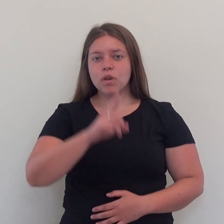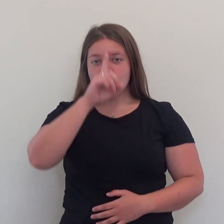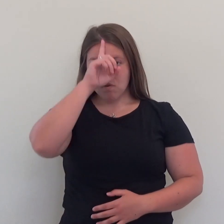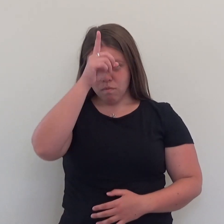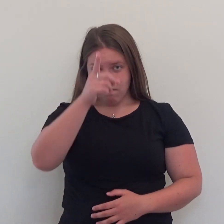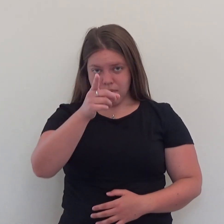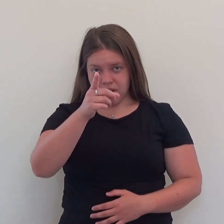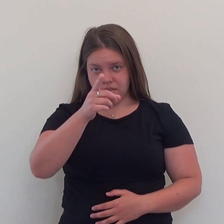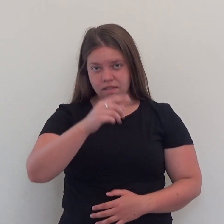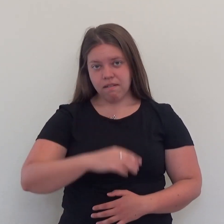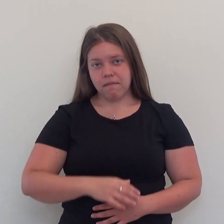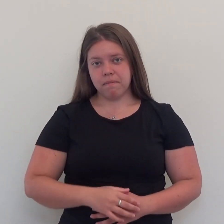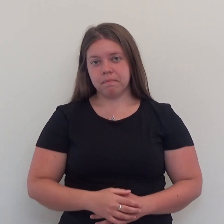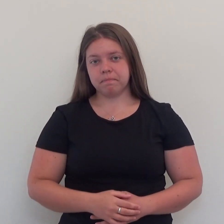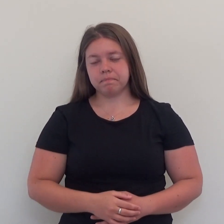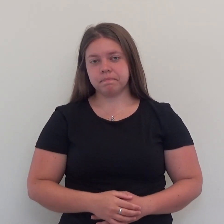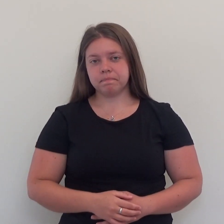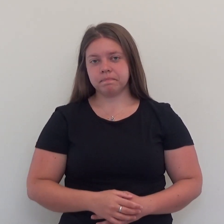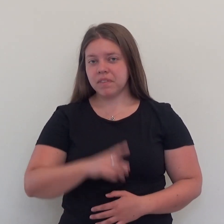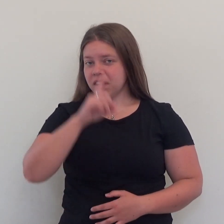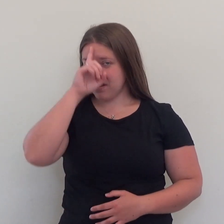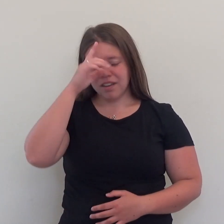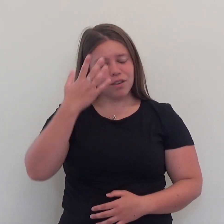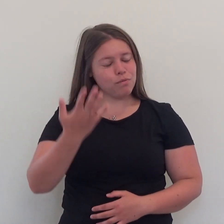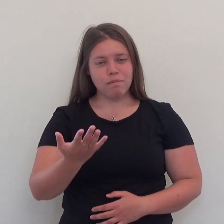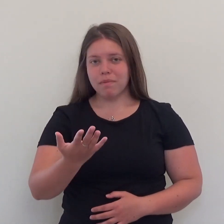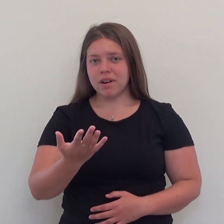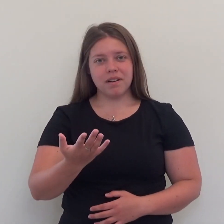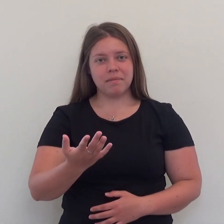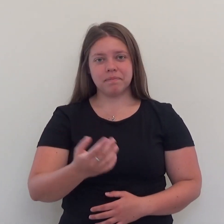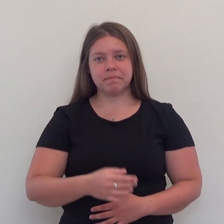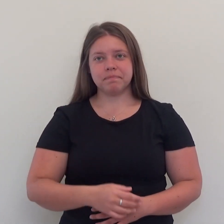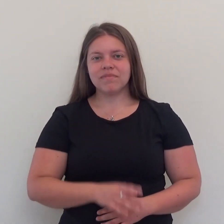YMMÄRTÄÄ - EI-YMMÄRRÄ